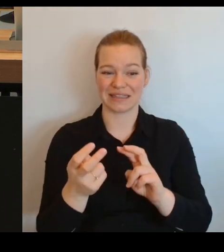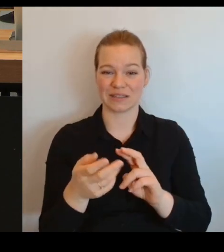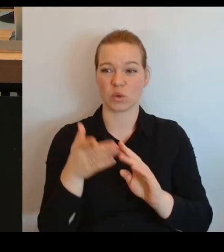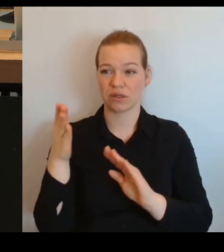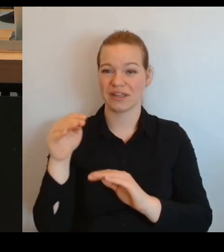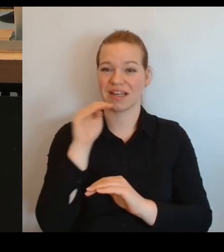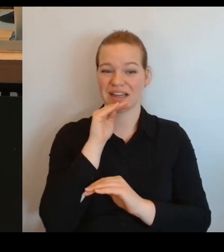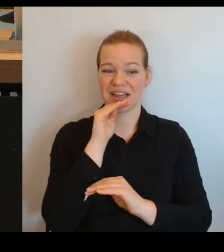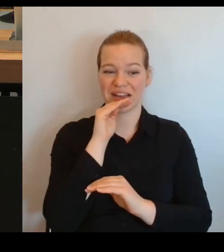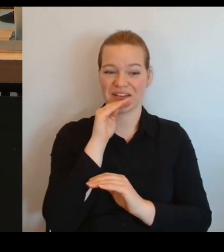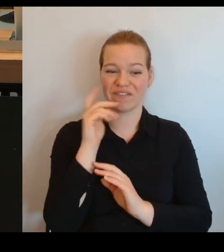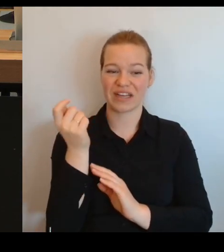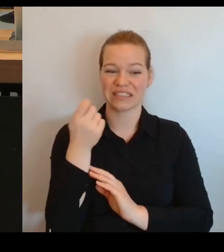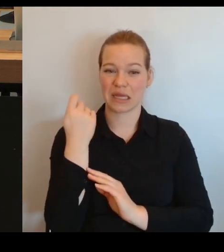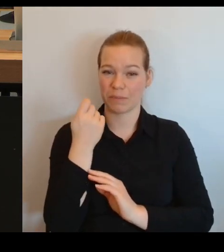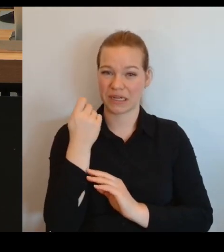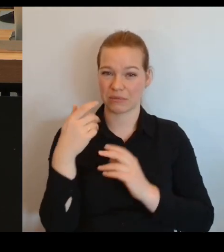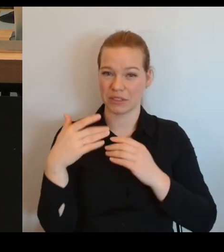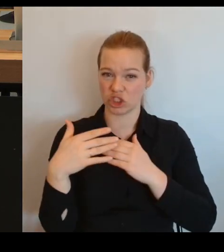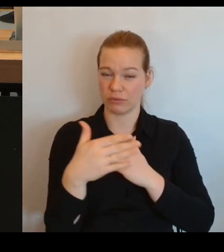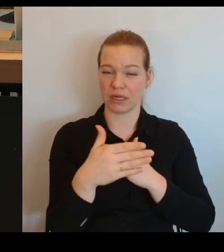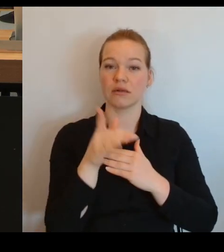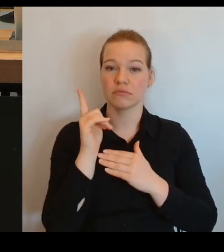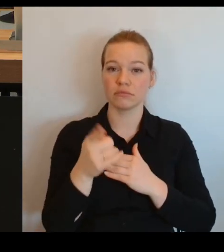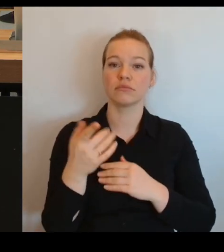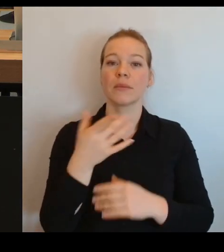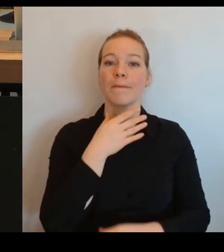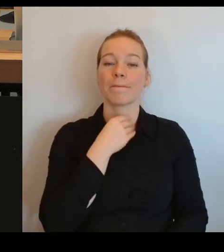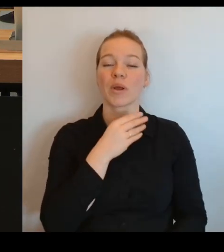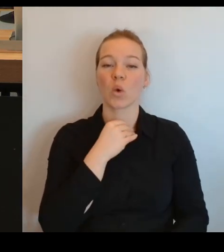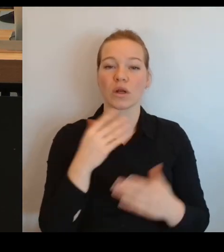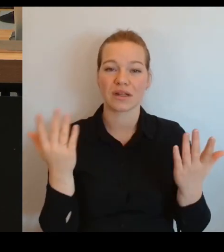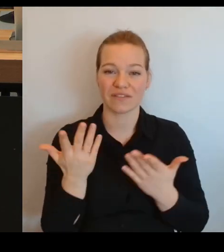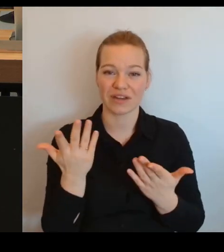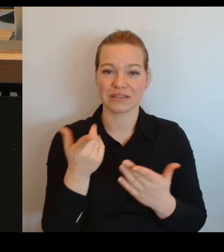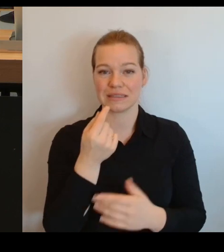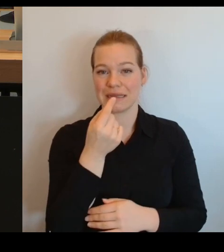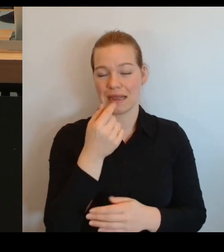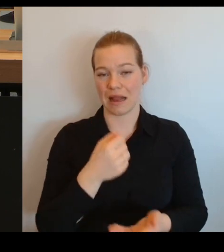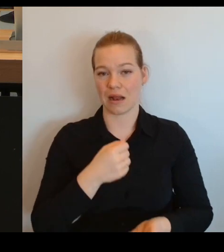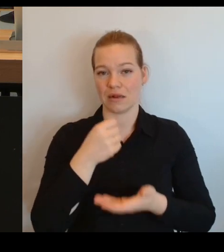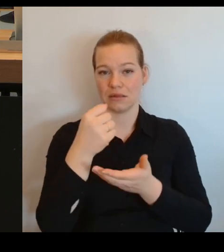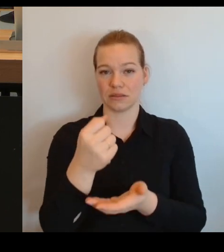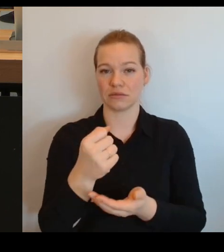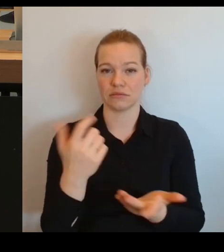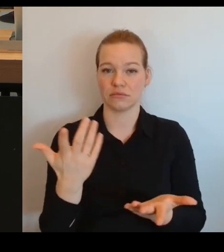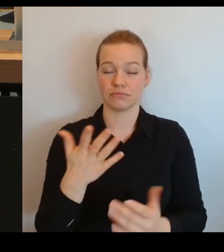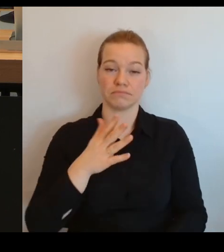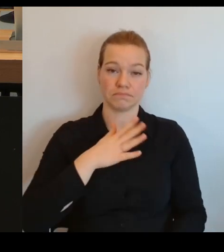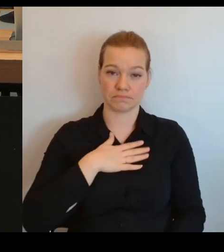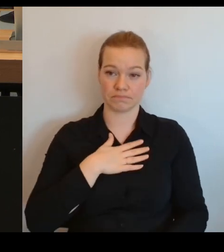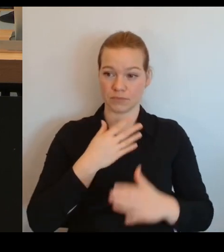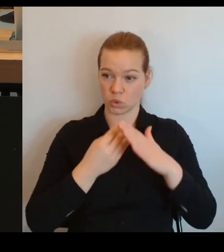Hier können sich die Wasserbetriebe unserer Unterstützung bei der bei den Haushaltsberatungen sicher sein, Wenn es um die entsprechenden Anpassungs